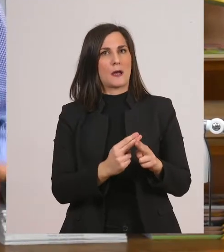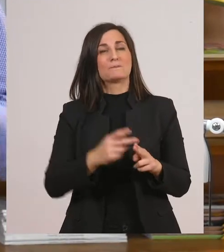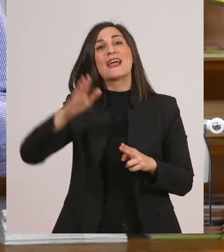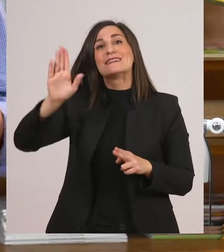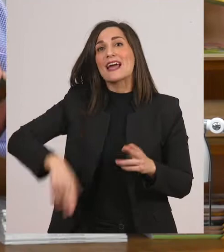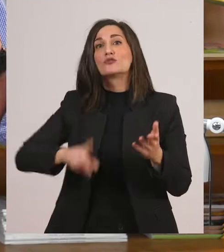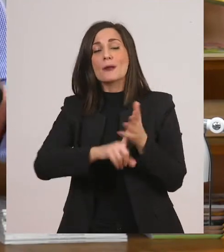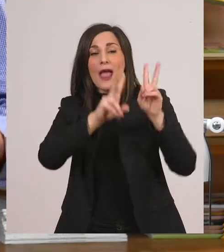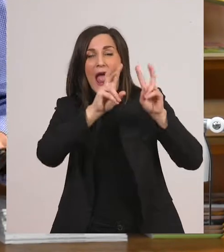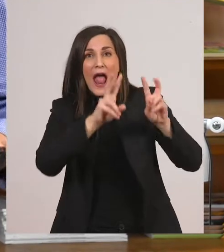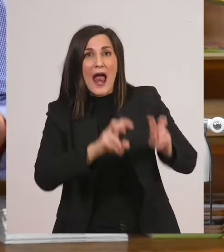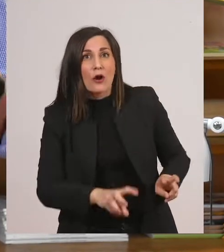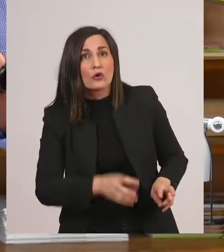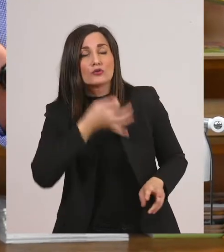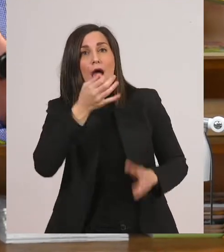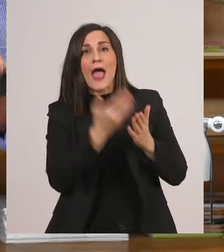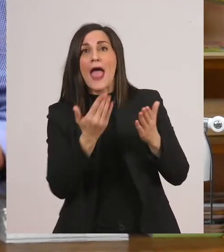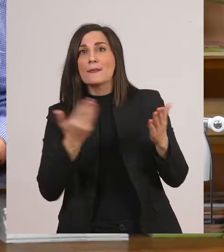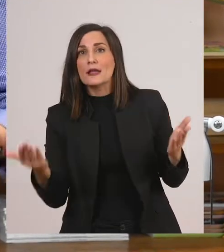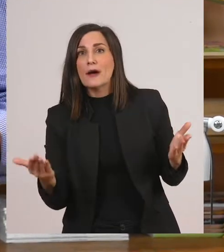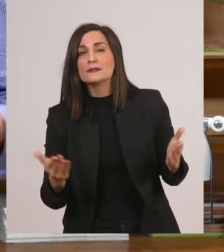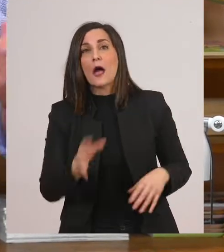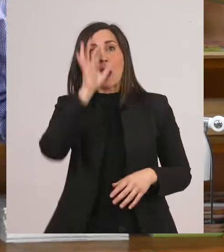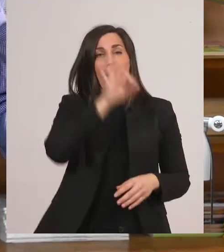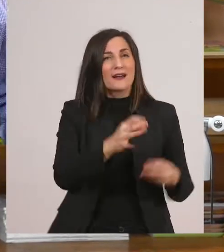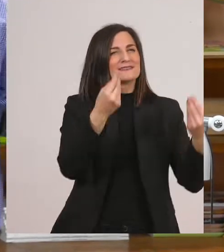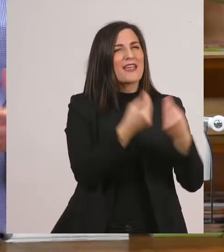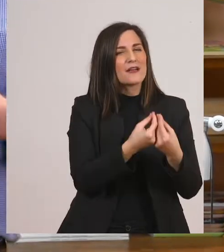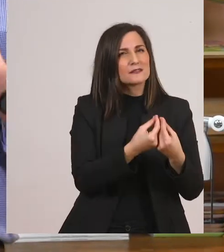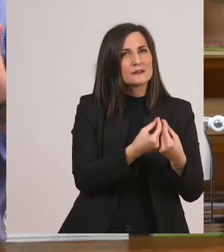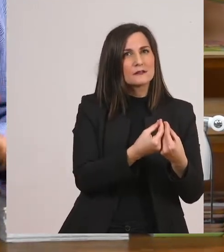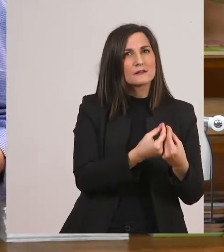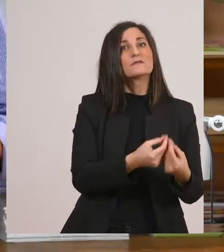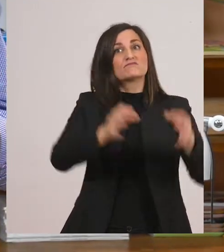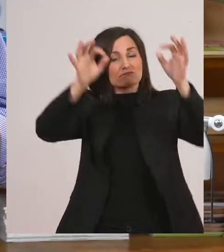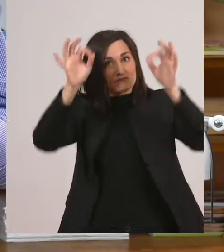για να δει αν αυτά που λέει ανταποκρίνονται στην πραγματικότητα, όπως είπαμε προηγουμένως; Ισχύουν αυτά που λέω;